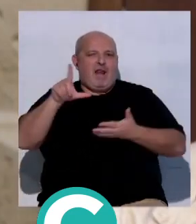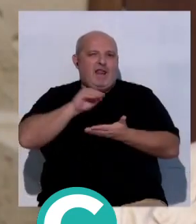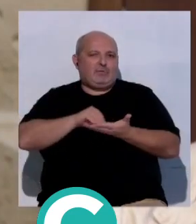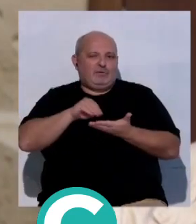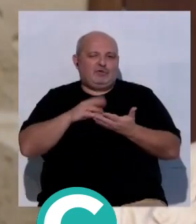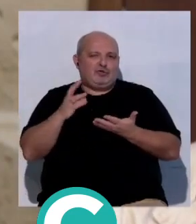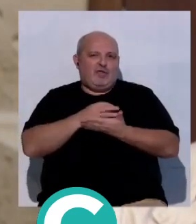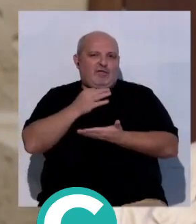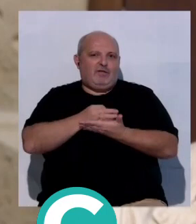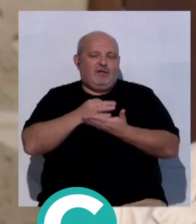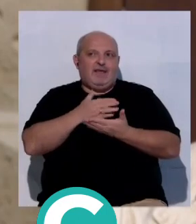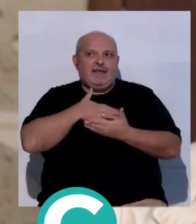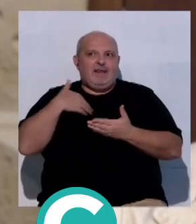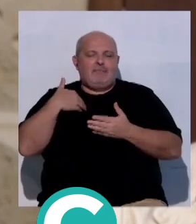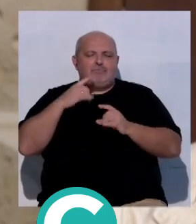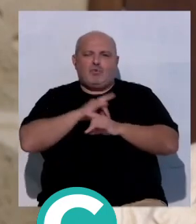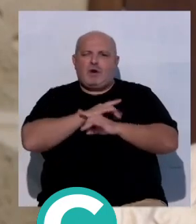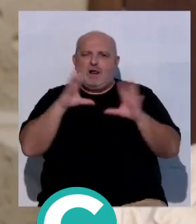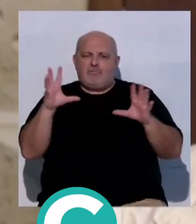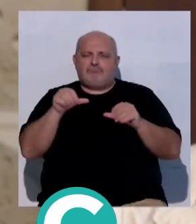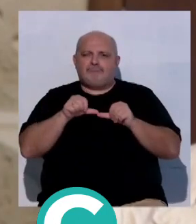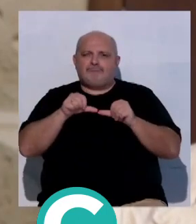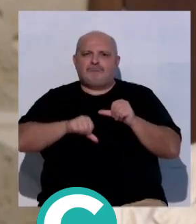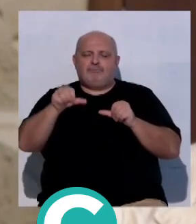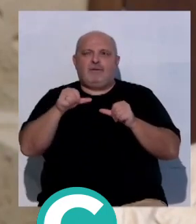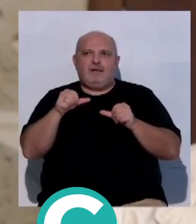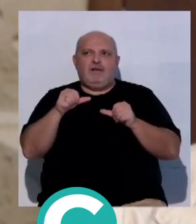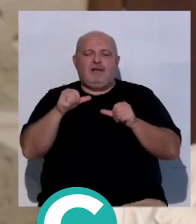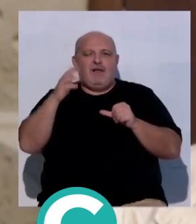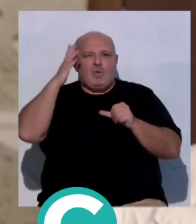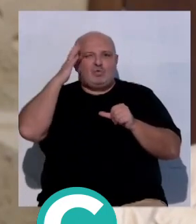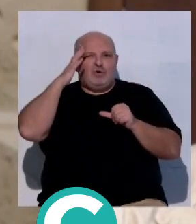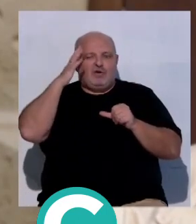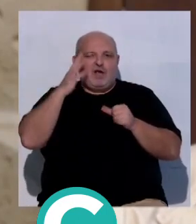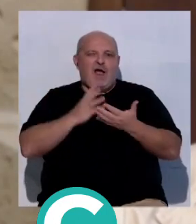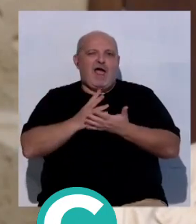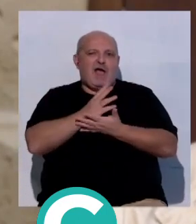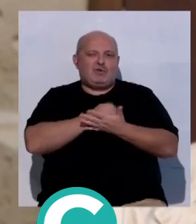la ciudad y con el que estamos convencidos de que vamos a llevar la ilusión a todos y cada uno de